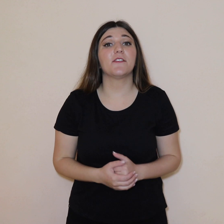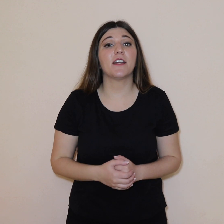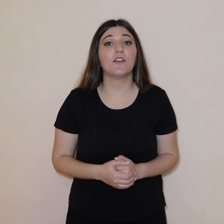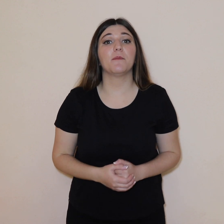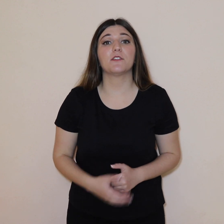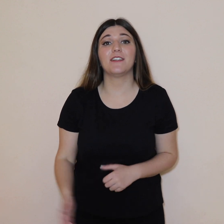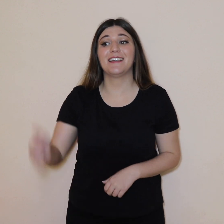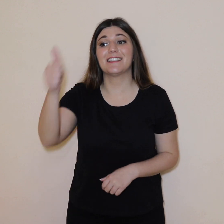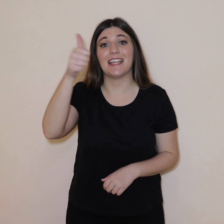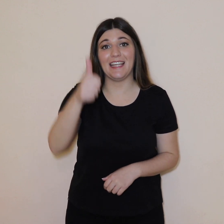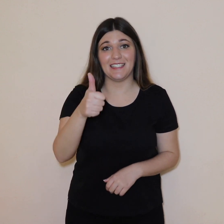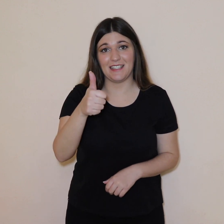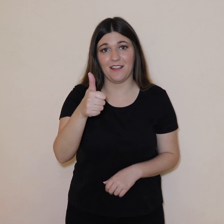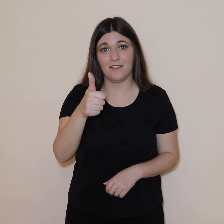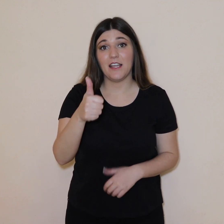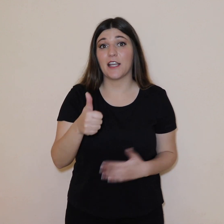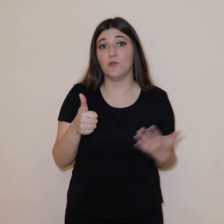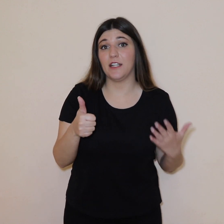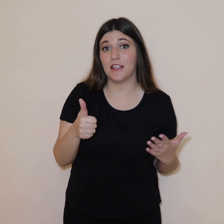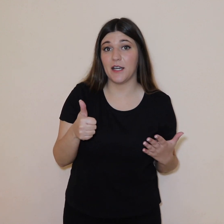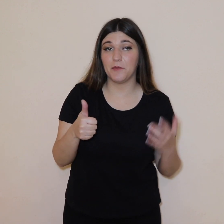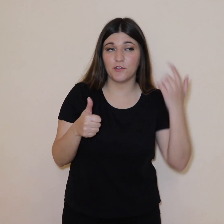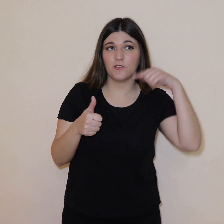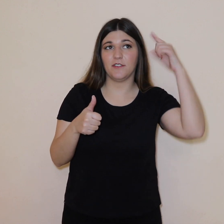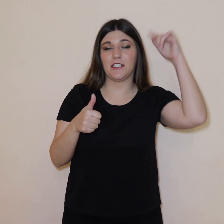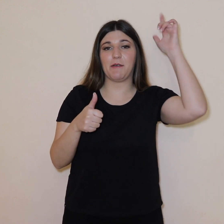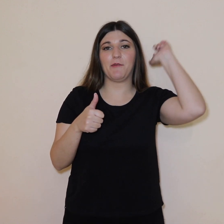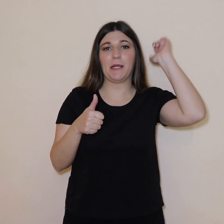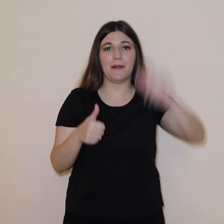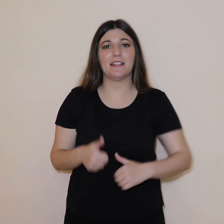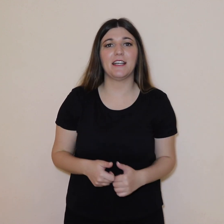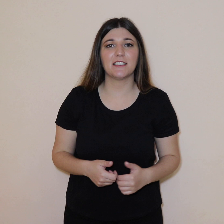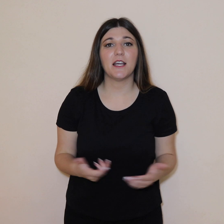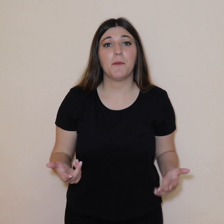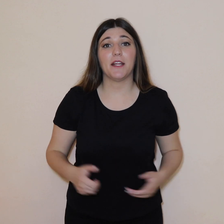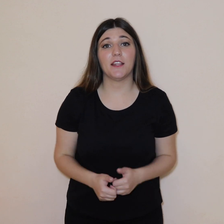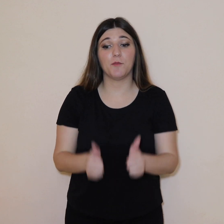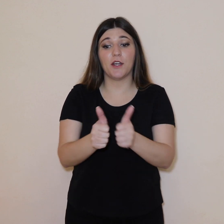clasificador de persona es este que lo utilizamos -echa memoria para atrás- para decir por ejemplo